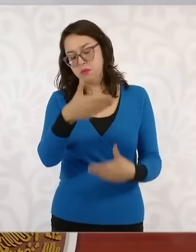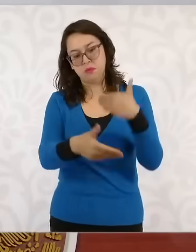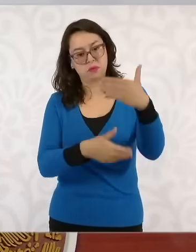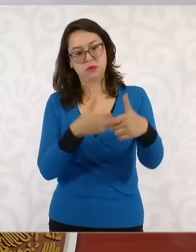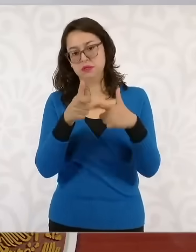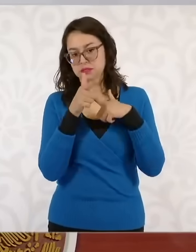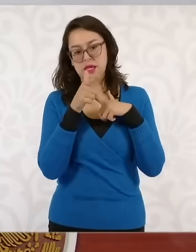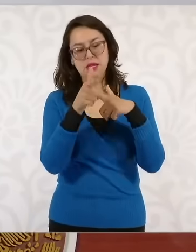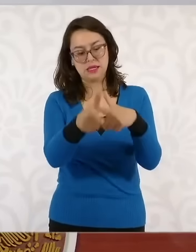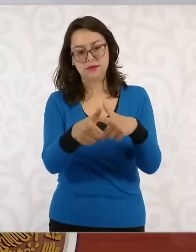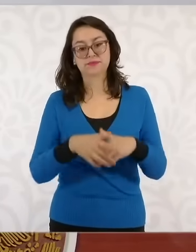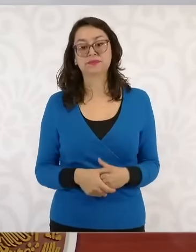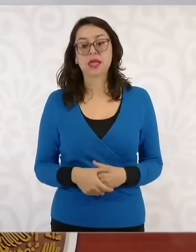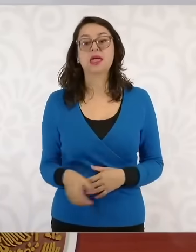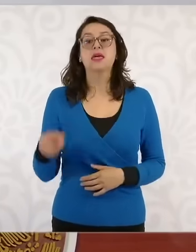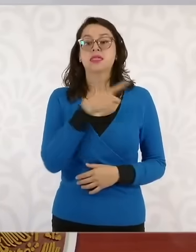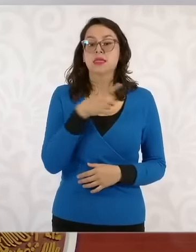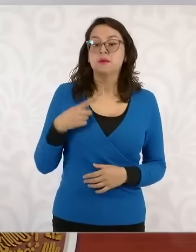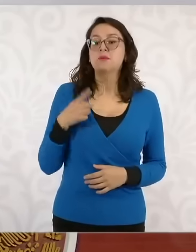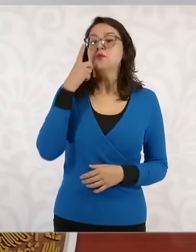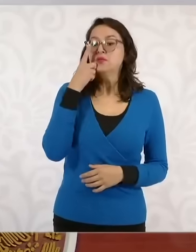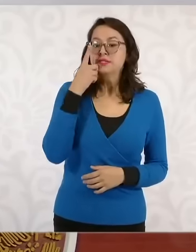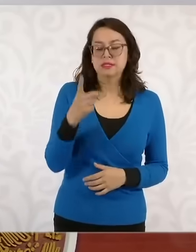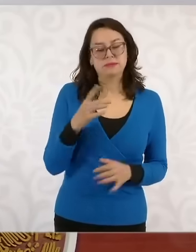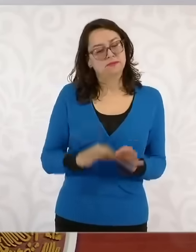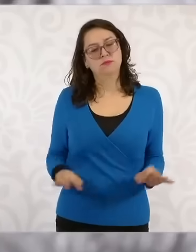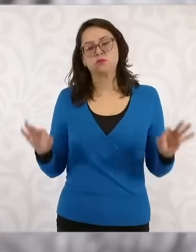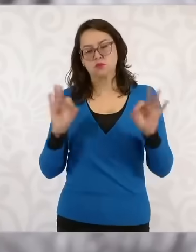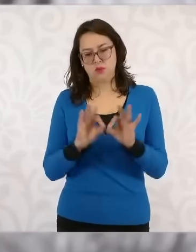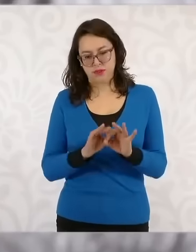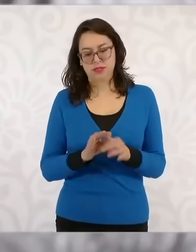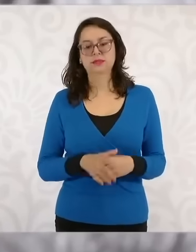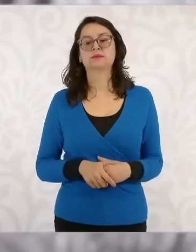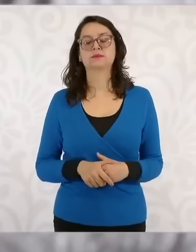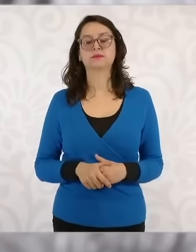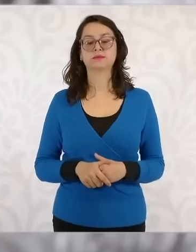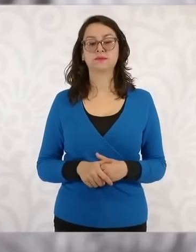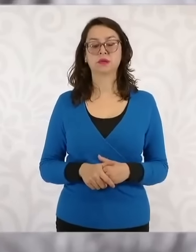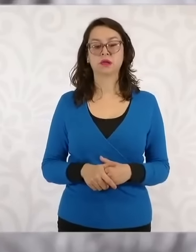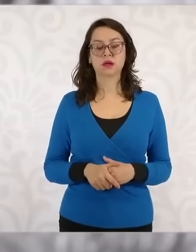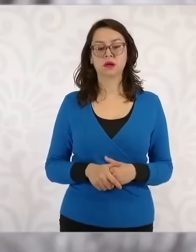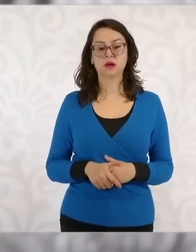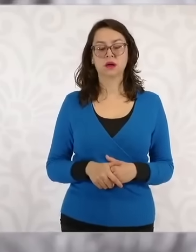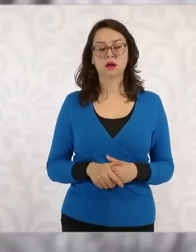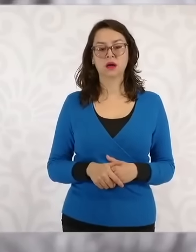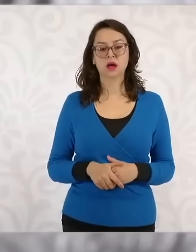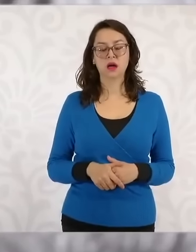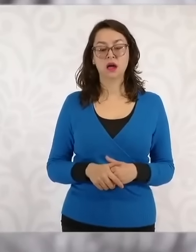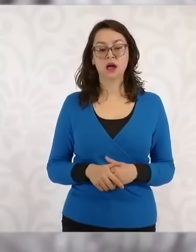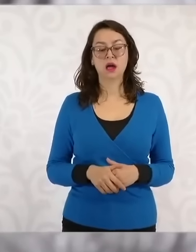organizaciones. Hay que decir dos cosas, una que las entregas, que los apoyos, se les dijo ahí,